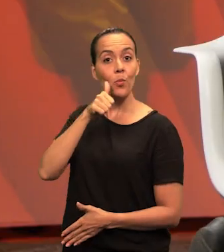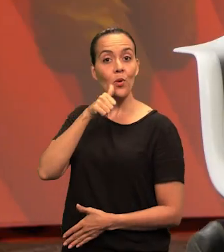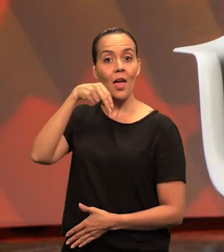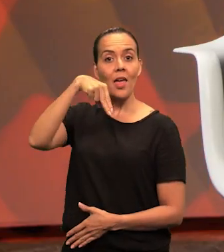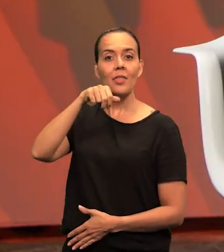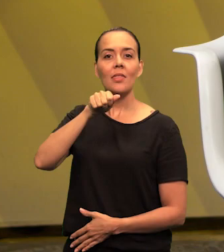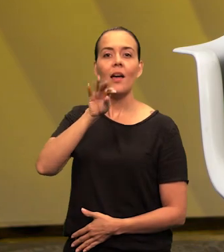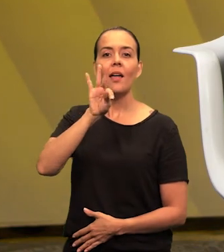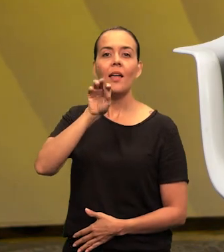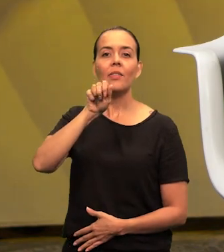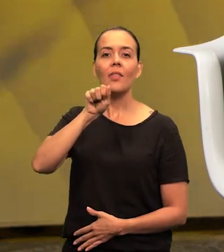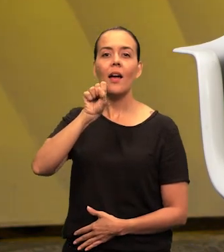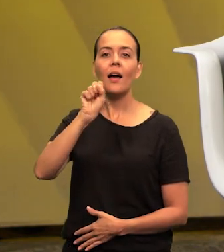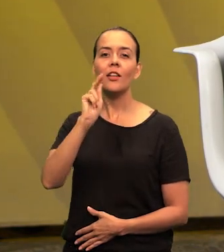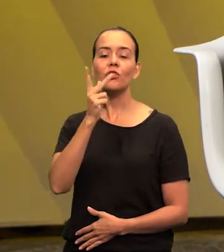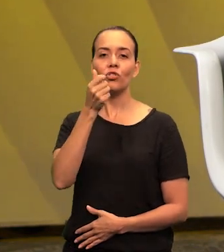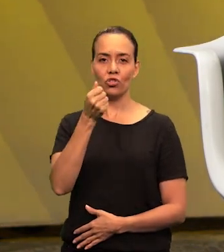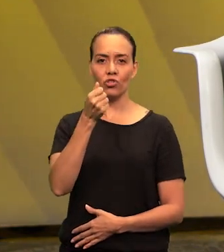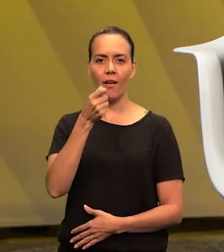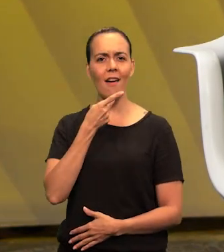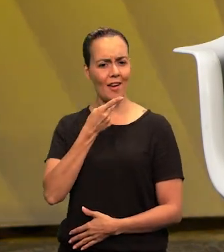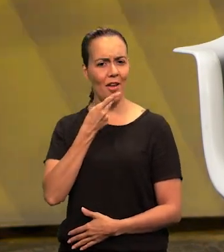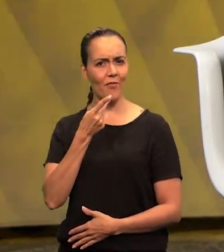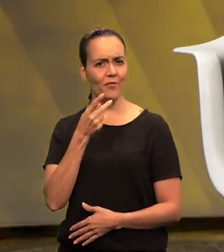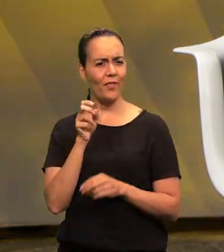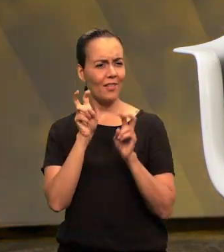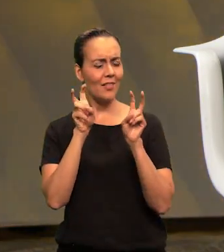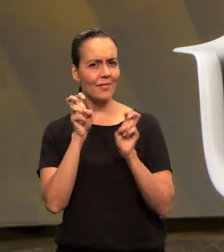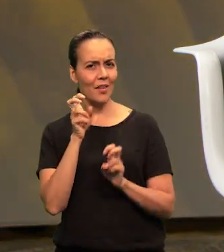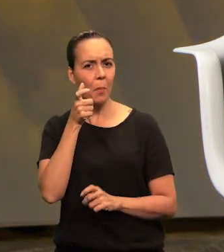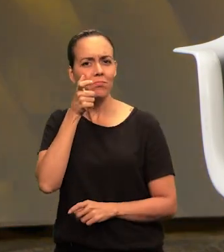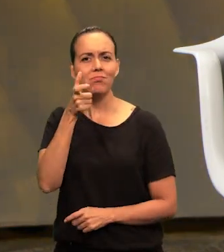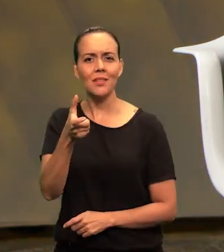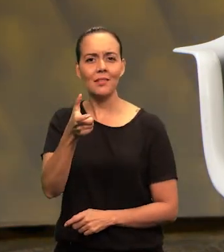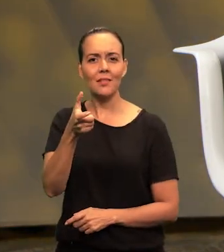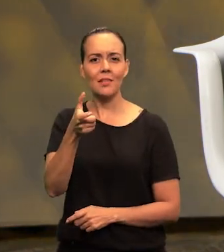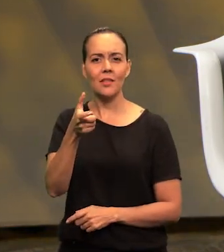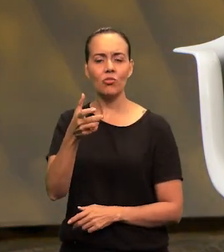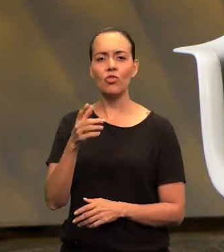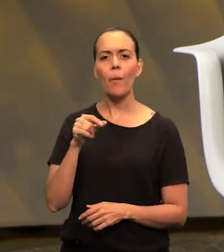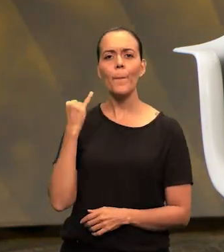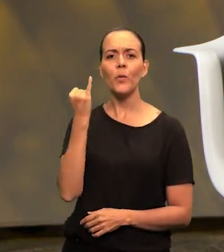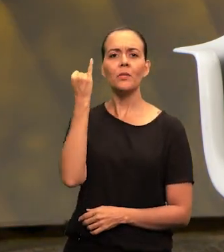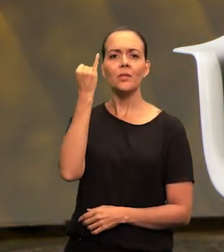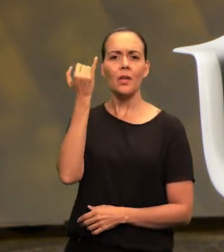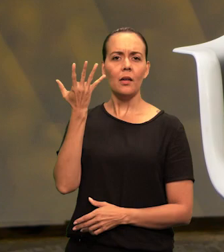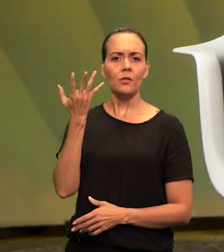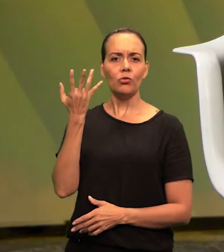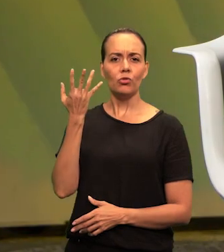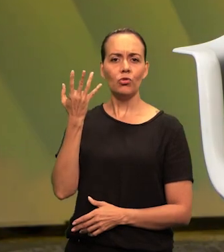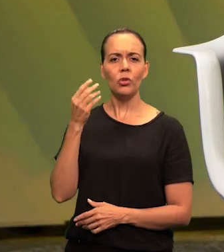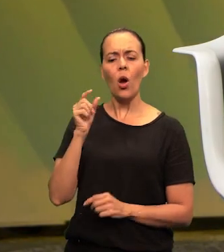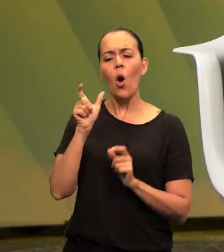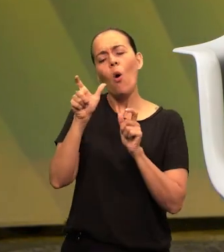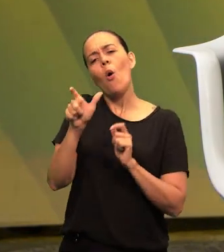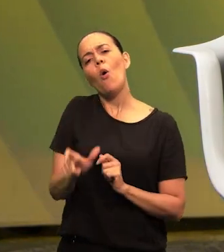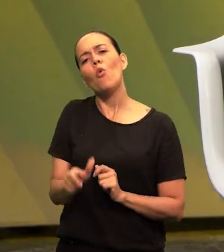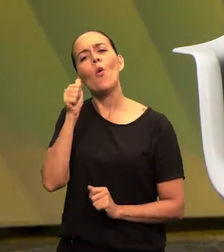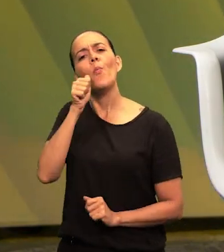[Viviane Mosé] A Natassja Pugliesi, ela fala uma coisa bem interessante, ela traz uma questão muito fundamental, que é: cadê as mulheres na história da filosofia?